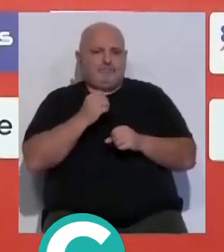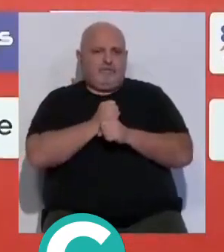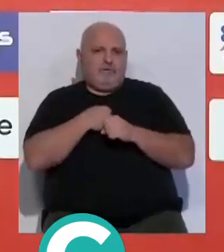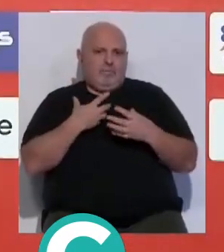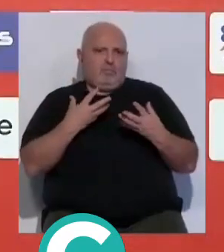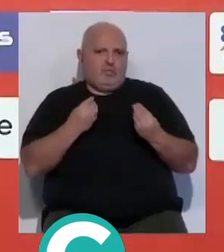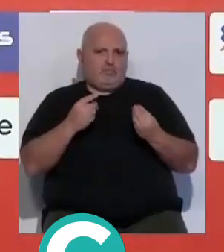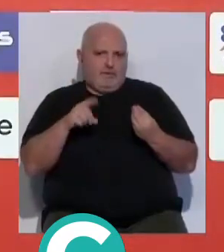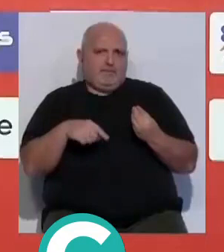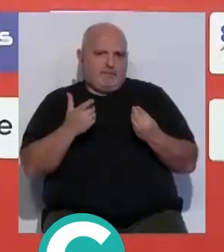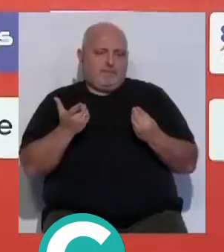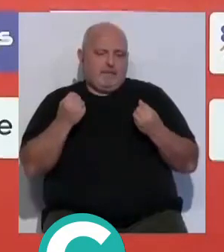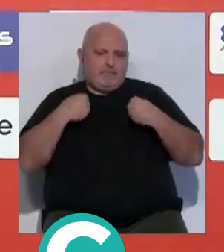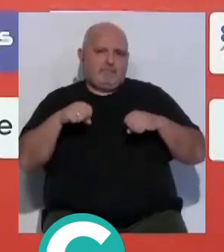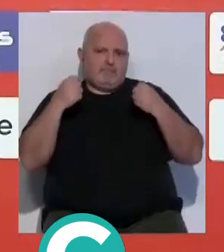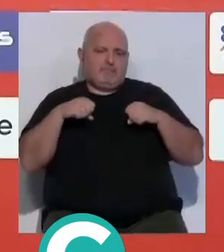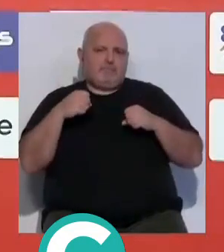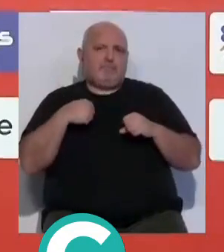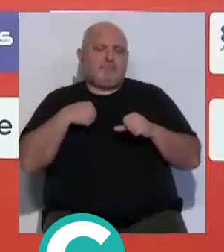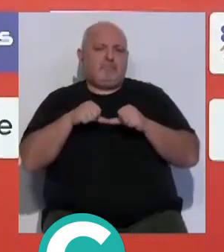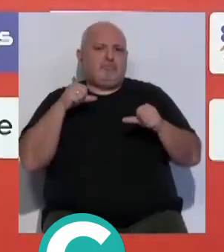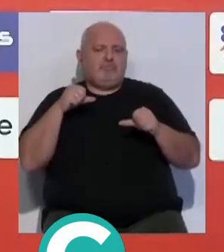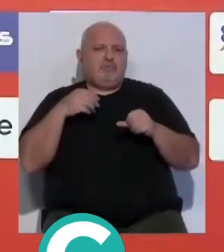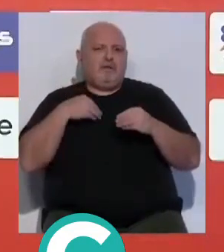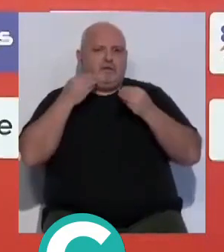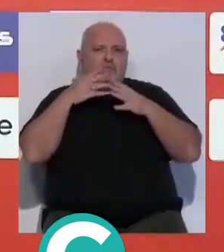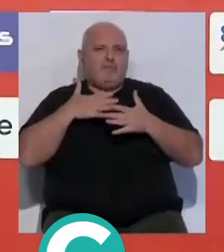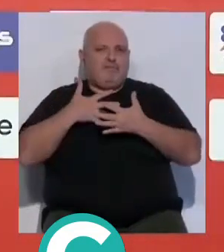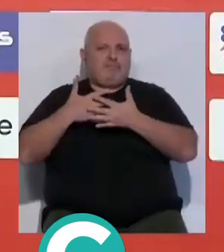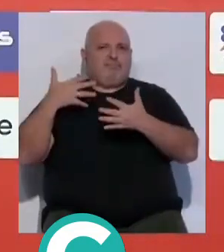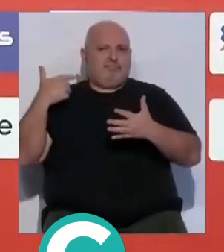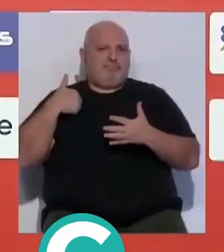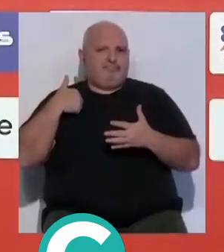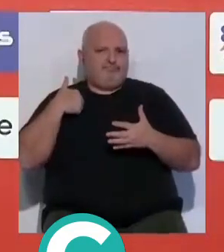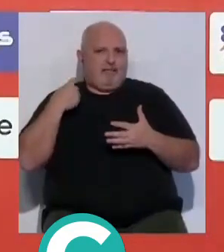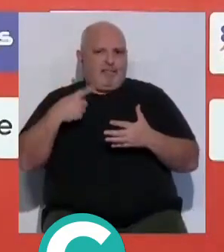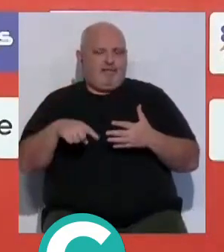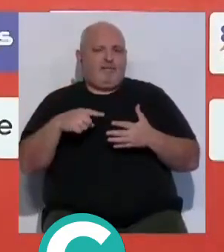porque tuve una historia algunos históricos de mi carrera no Entonces yo he hecho muchas horas